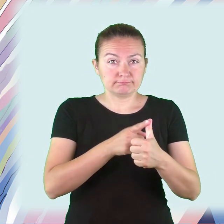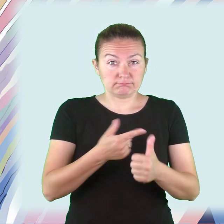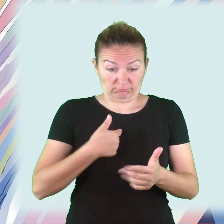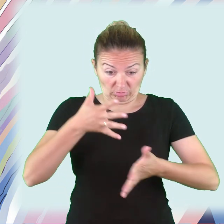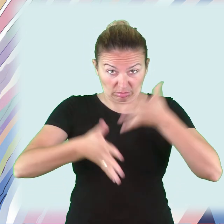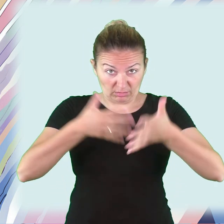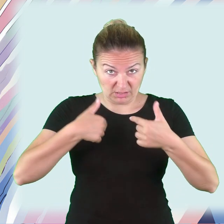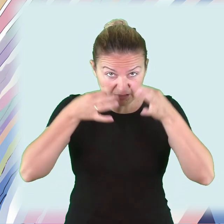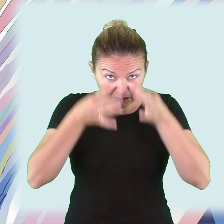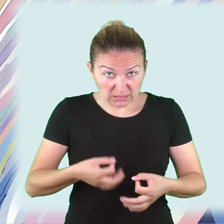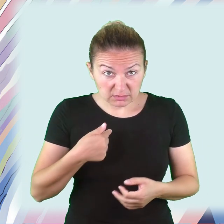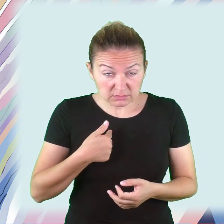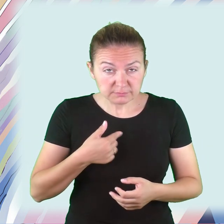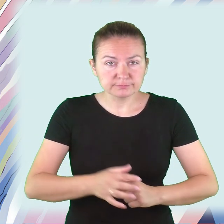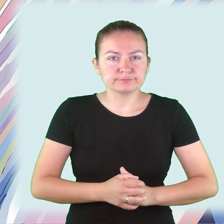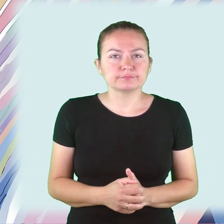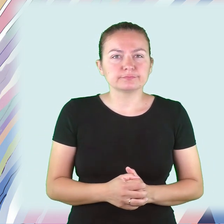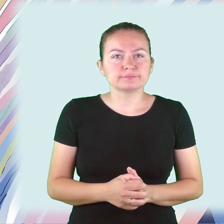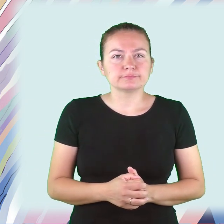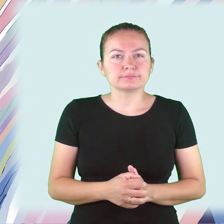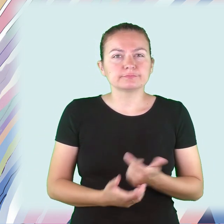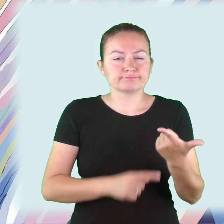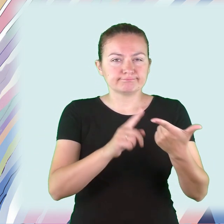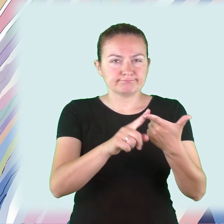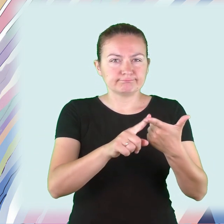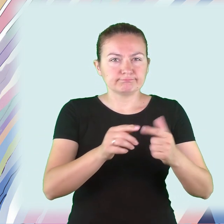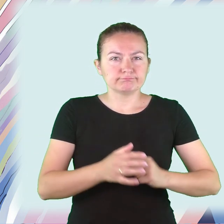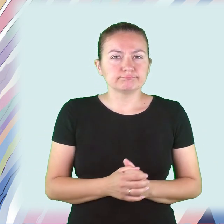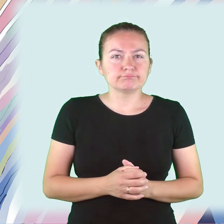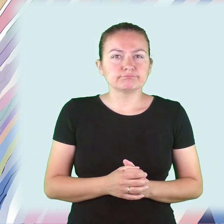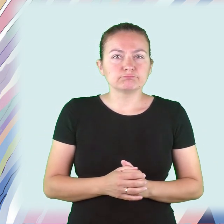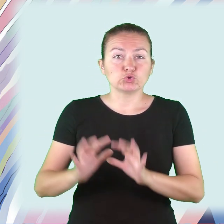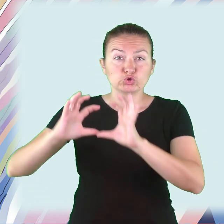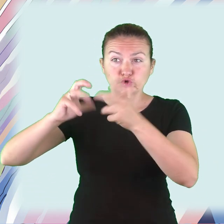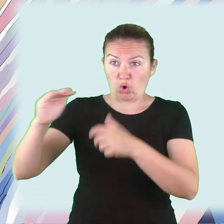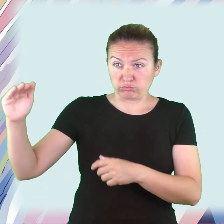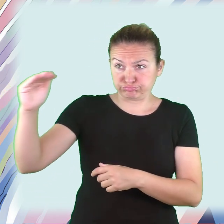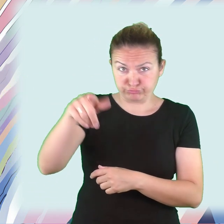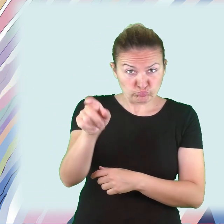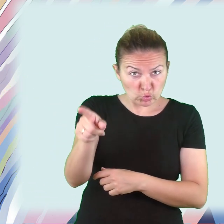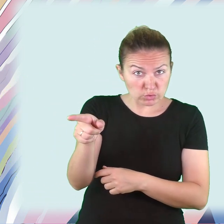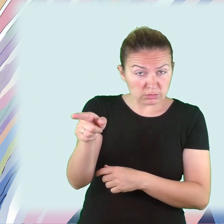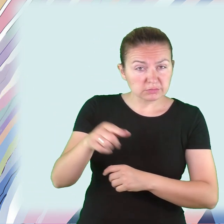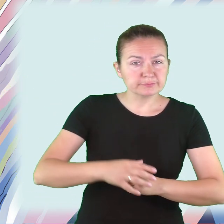1. Czy ja mówię po chińsku? 2. Jedzie mi tu czołg?